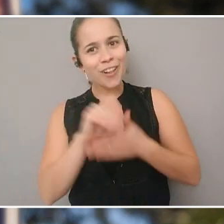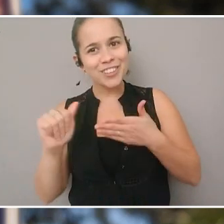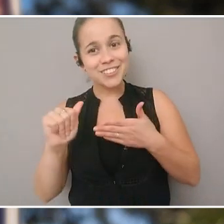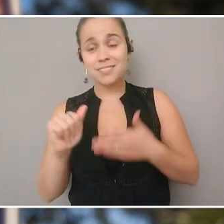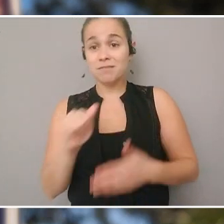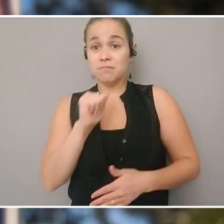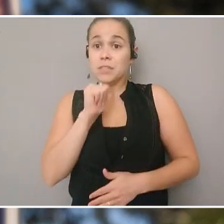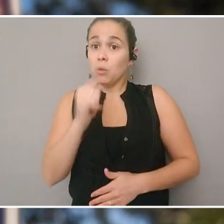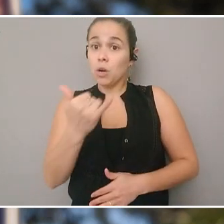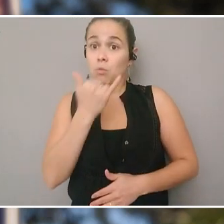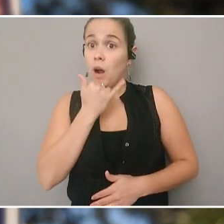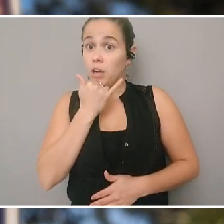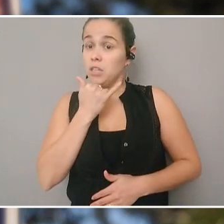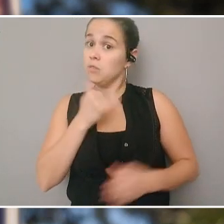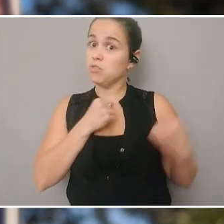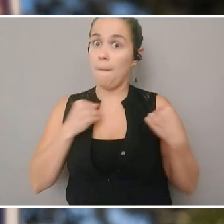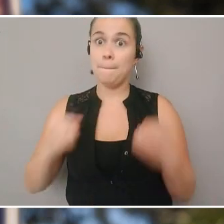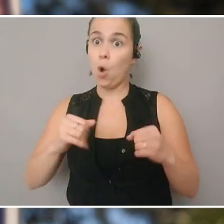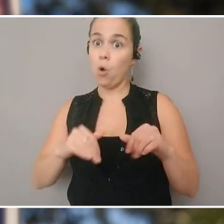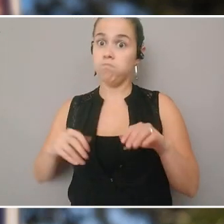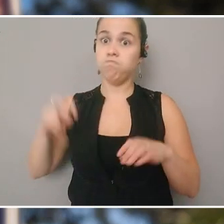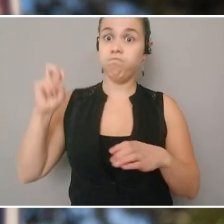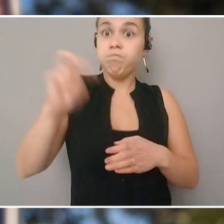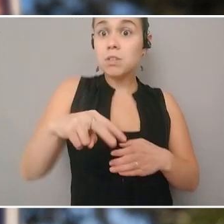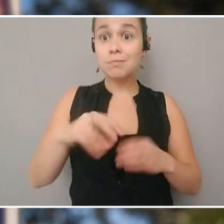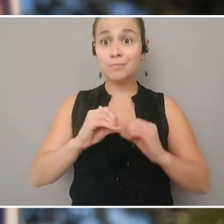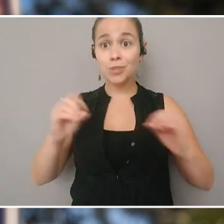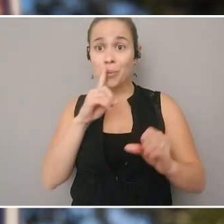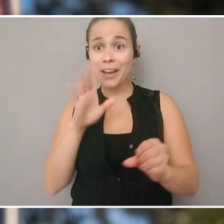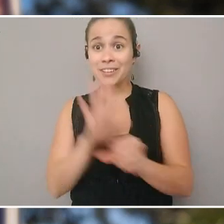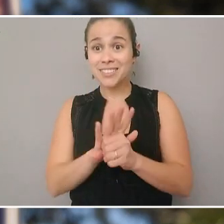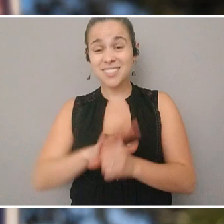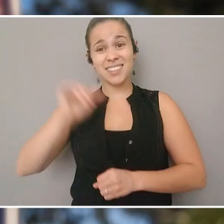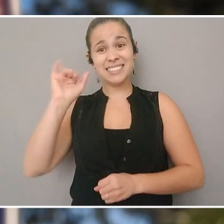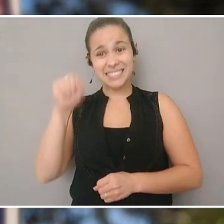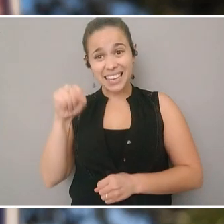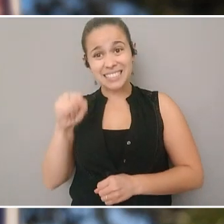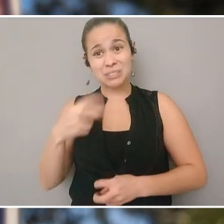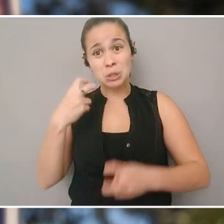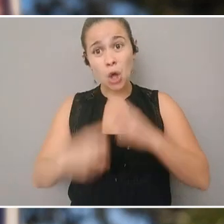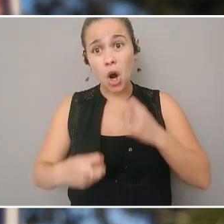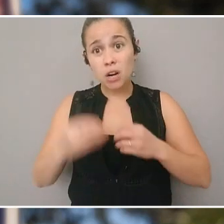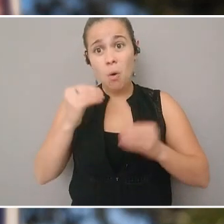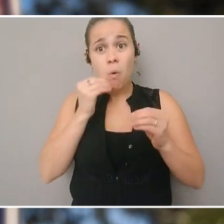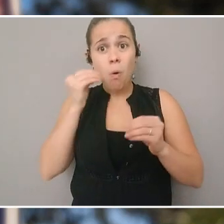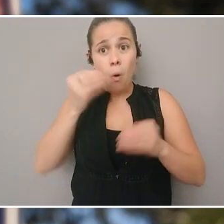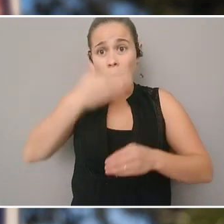salto sin garantías y fue difícil.